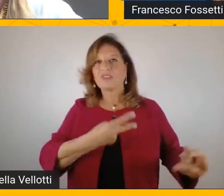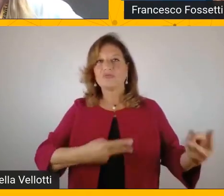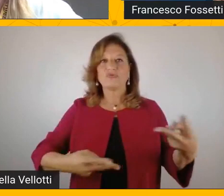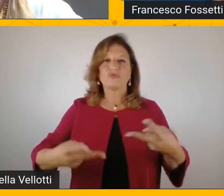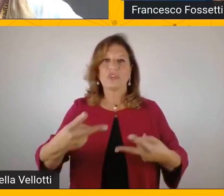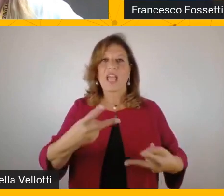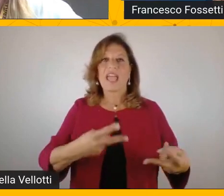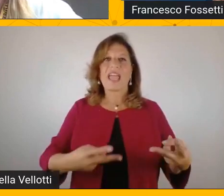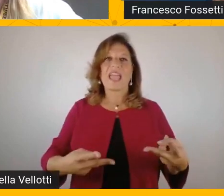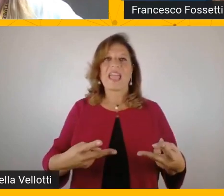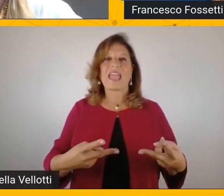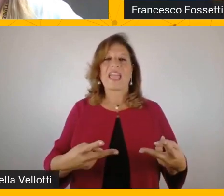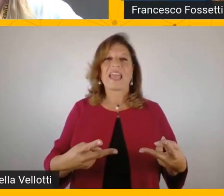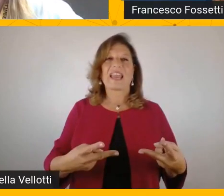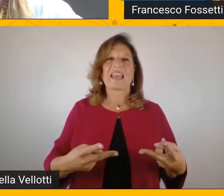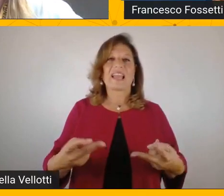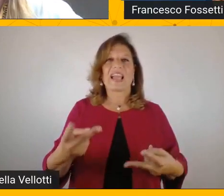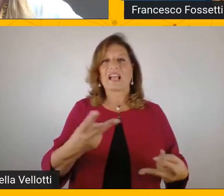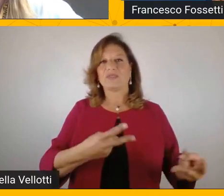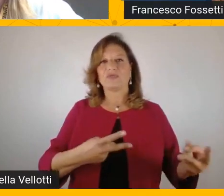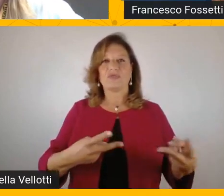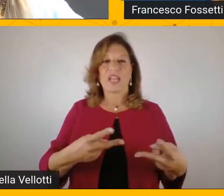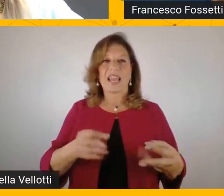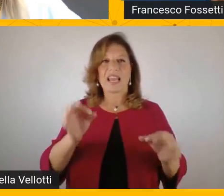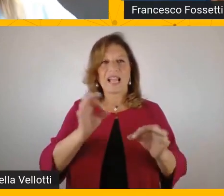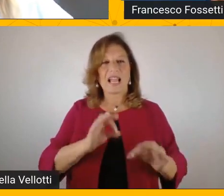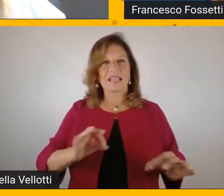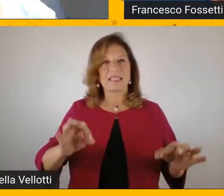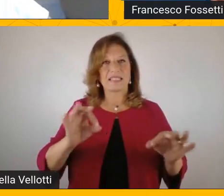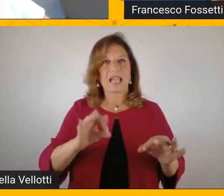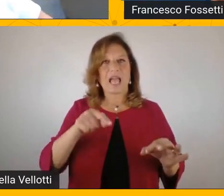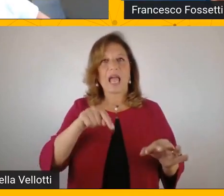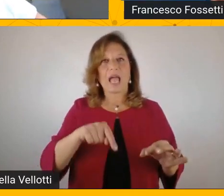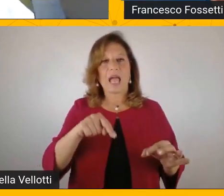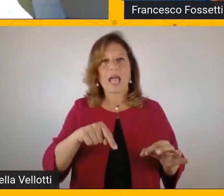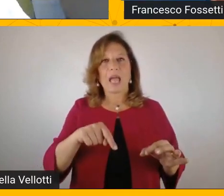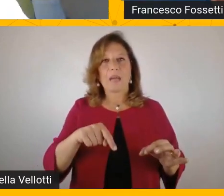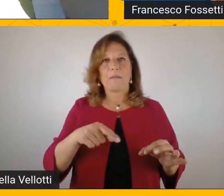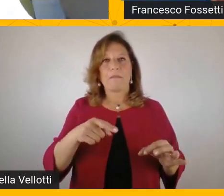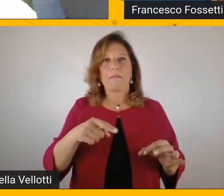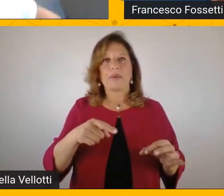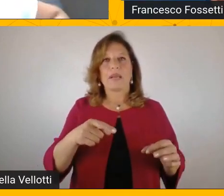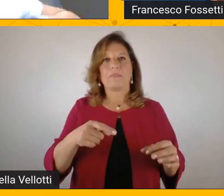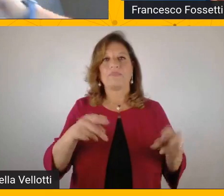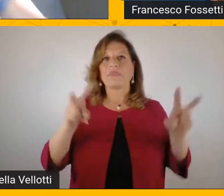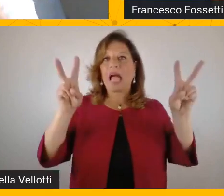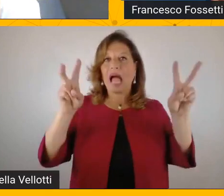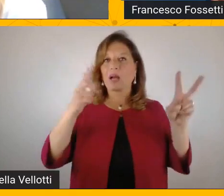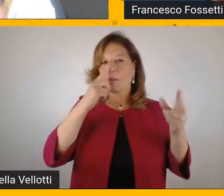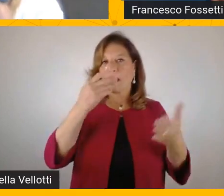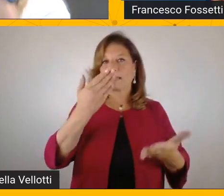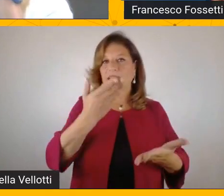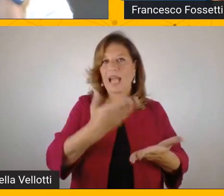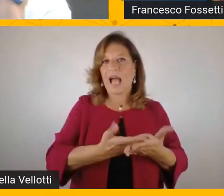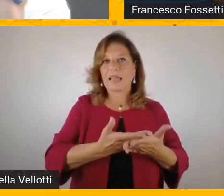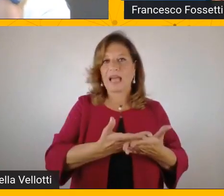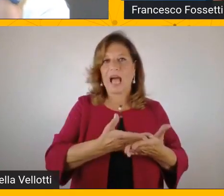alla ricerca stando sempre attenti al Pegi eh di quei videogiochi eh che hanno delle